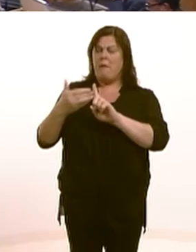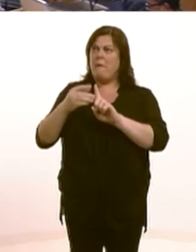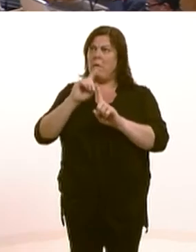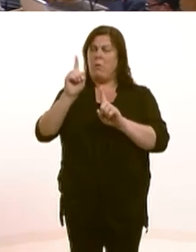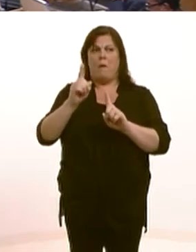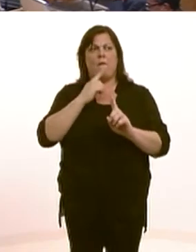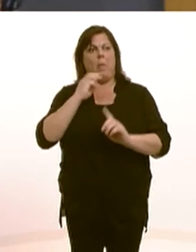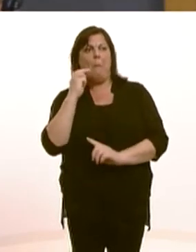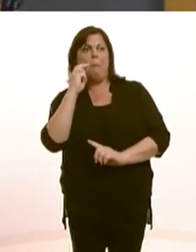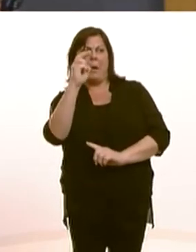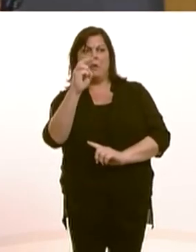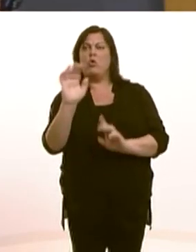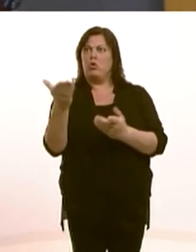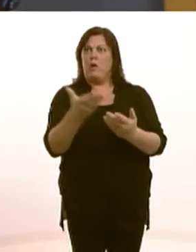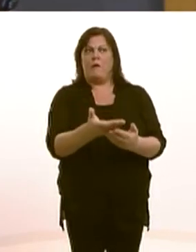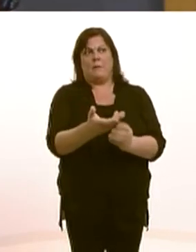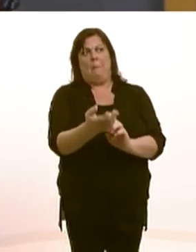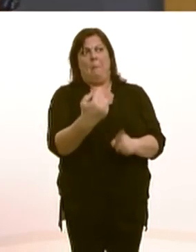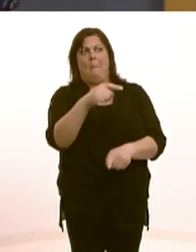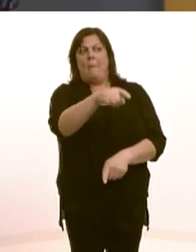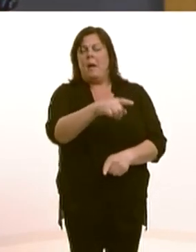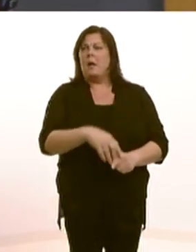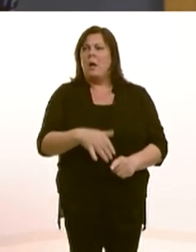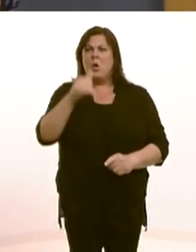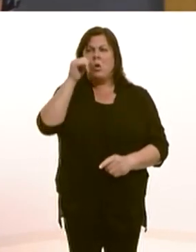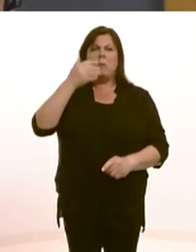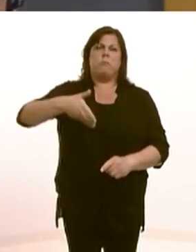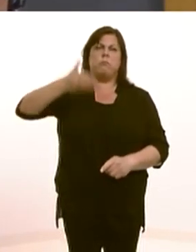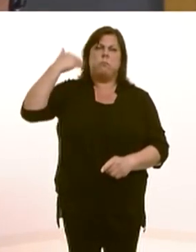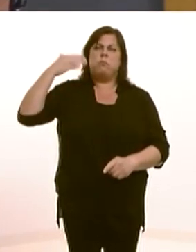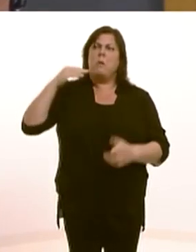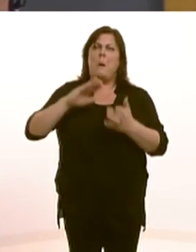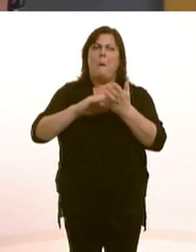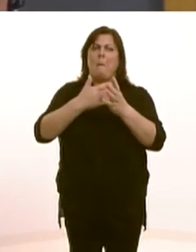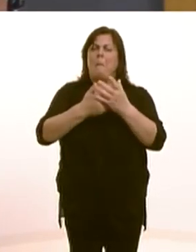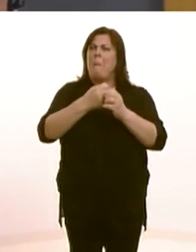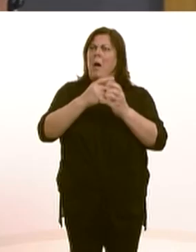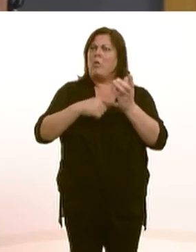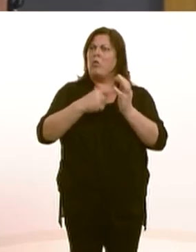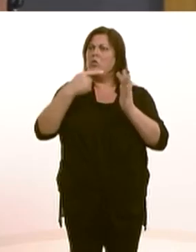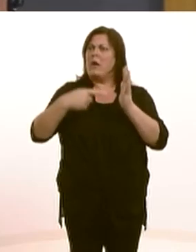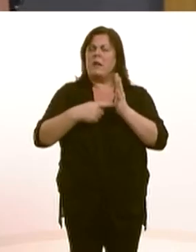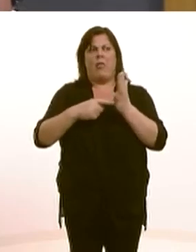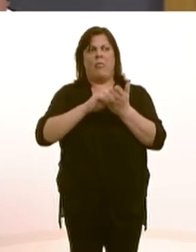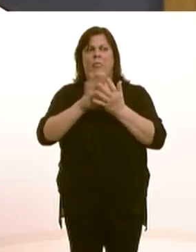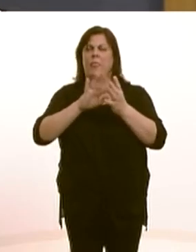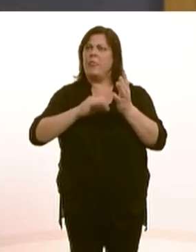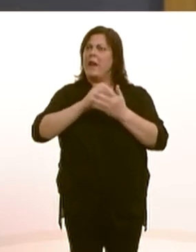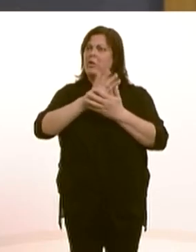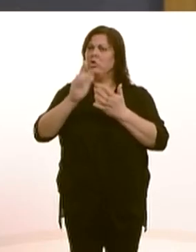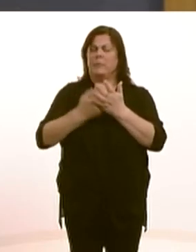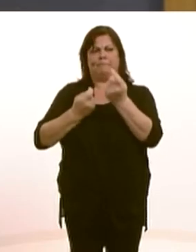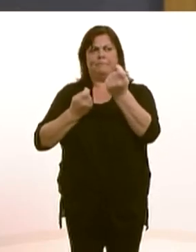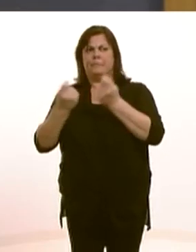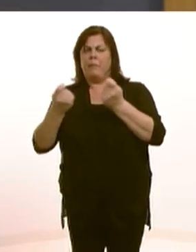Hyd yn oed yn Ùl yn nyddiau Margaret Thatcher, roedd yna wasanaeth bws uniongyrchol o Gaerdydd i Aberystwyth, a bu hwnnwín rhedeg yn ddi-dor tan yr haf hwn.